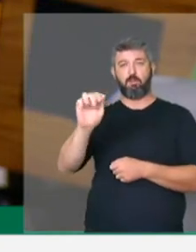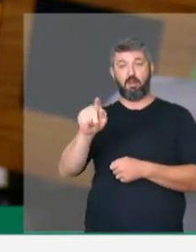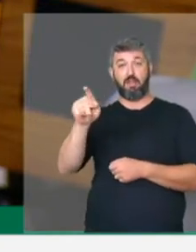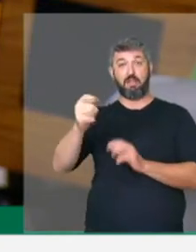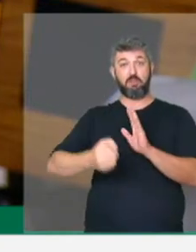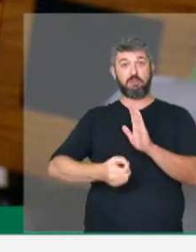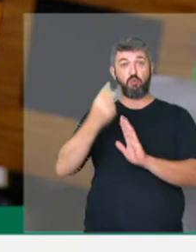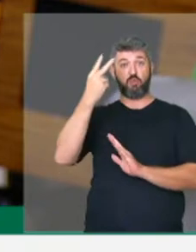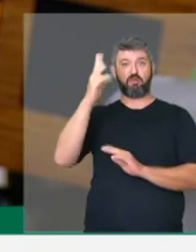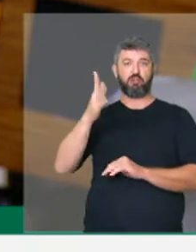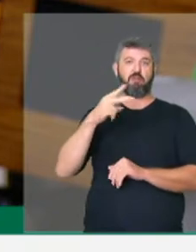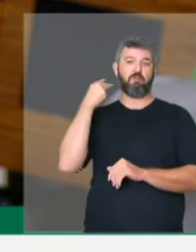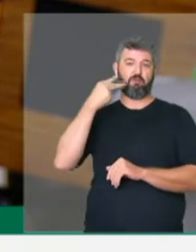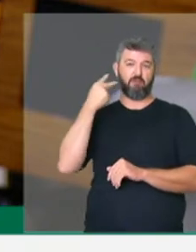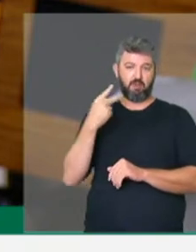CAMINHÃO COM CAÇAMBA, UMA AJUDA IMPORTANTE PARA A